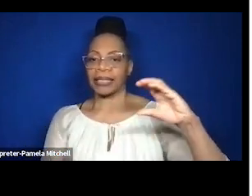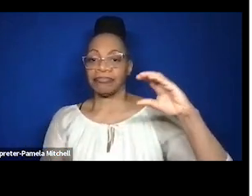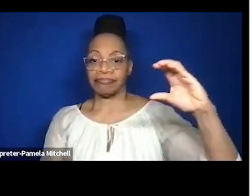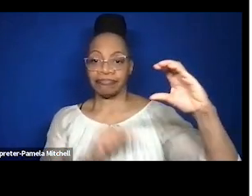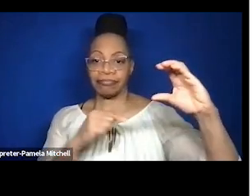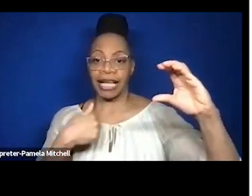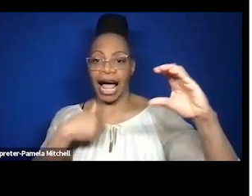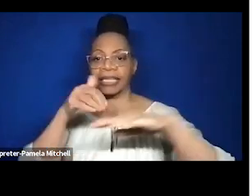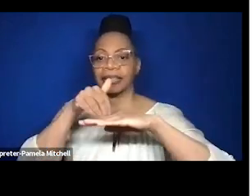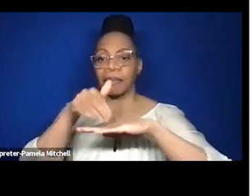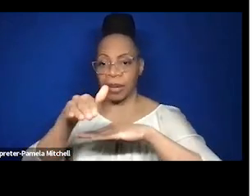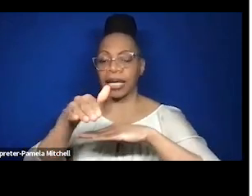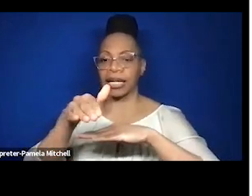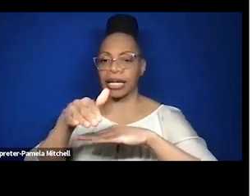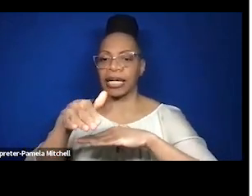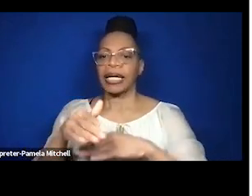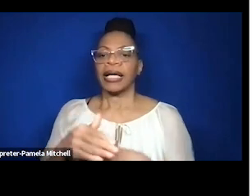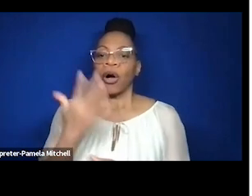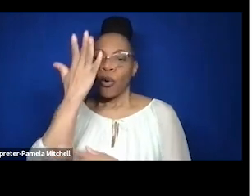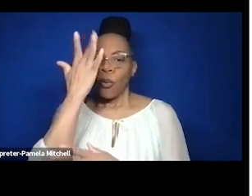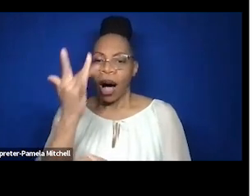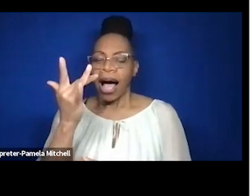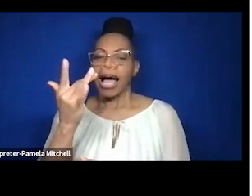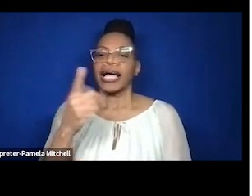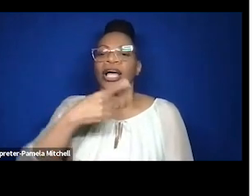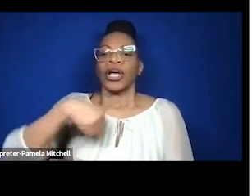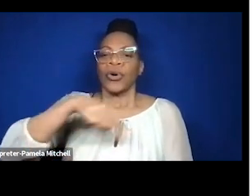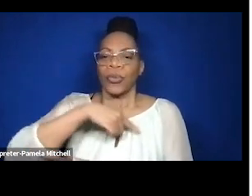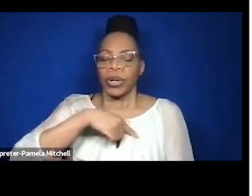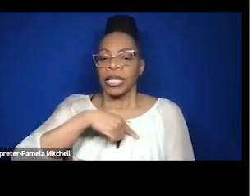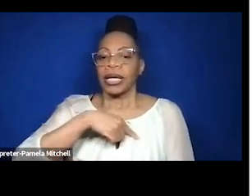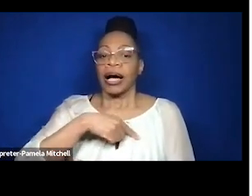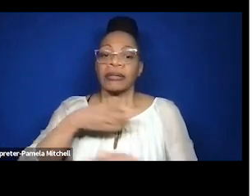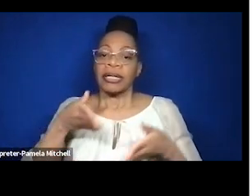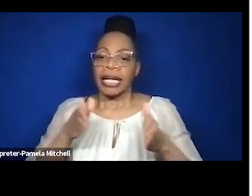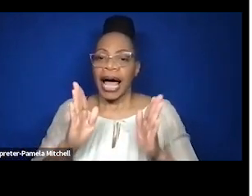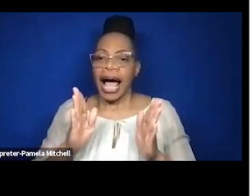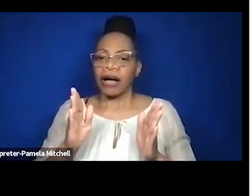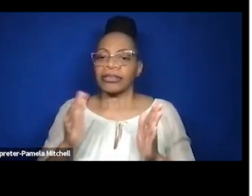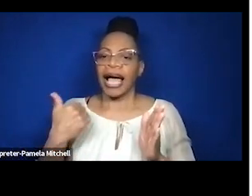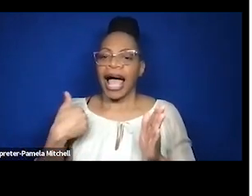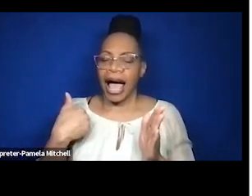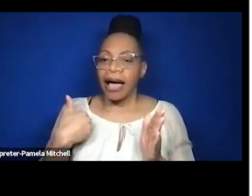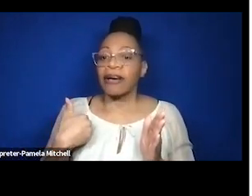Y en realidad me gusta esto porque nos permite agregar ese paso adicional de firmar documentos